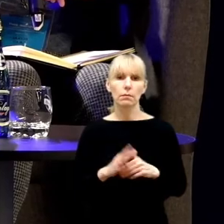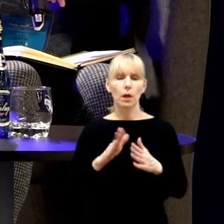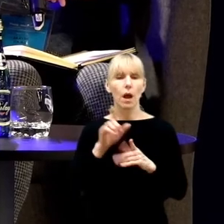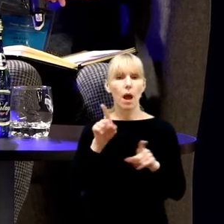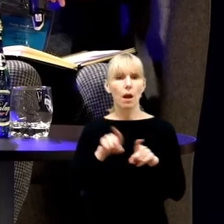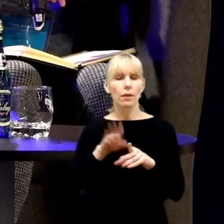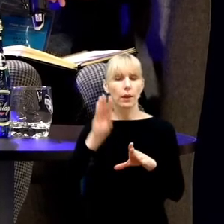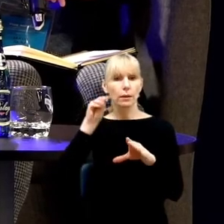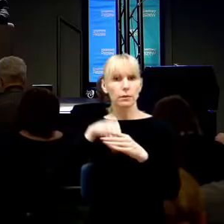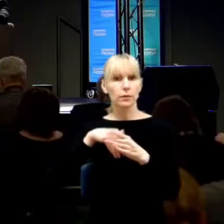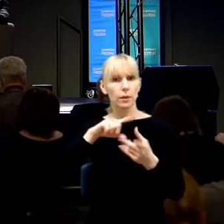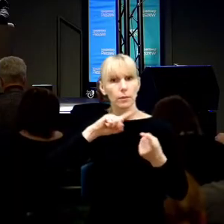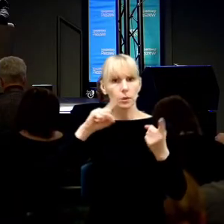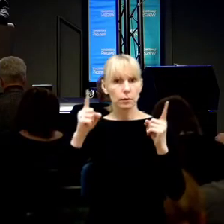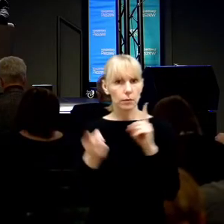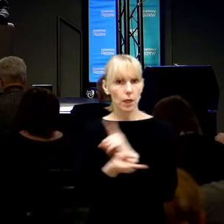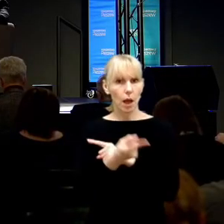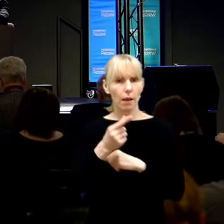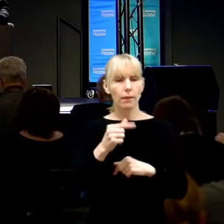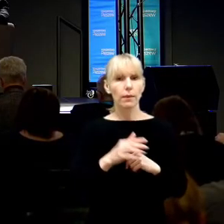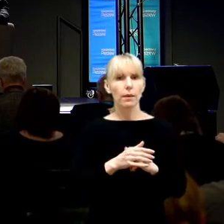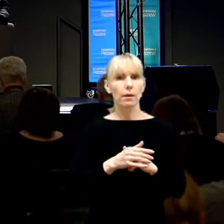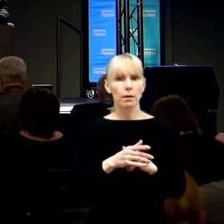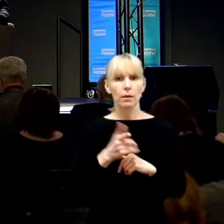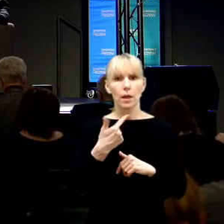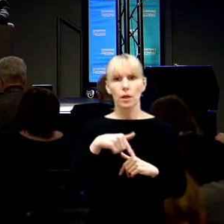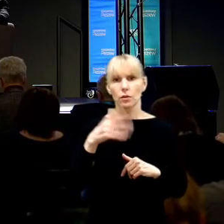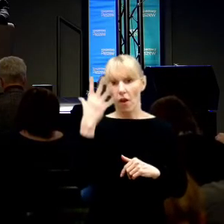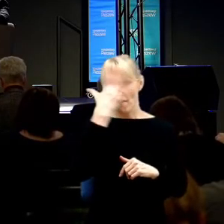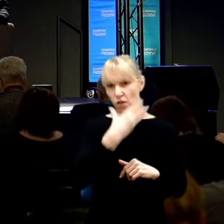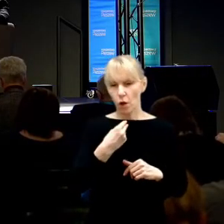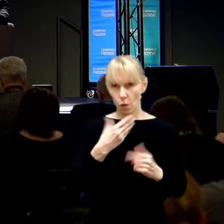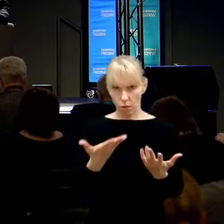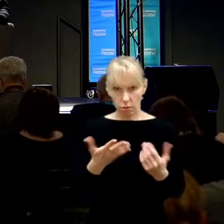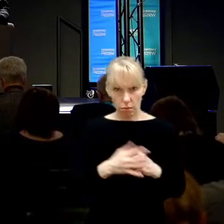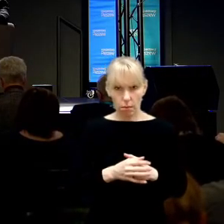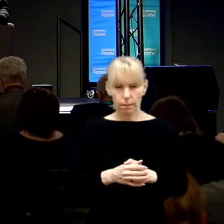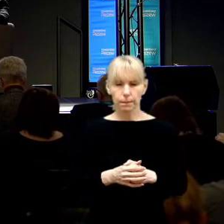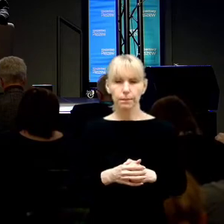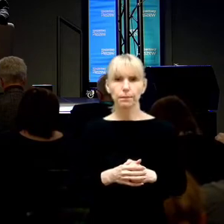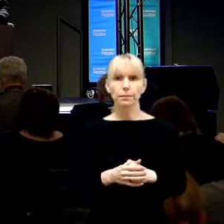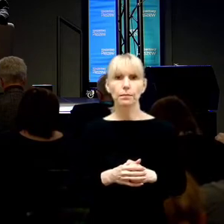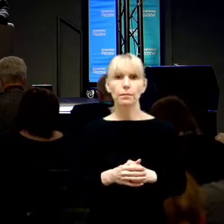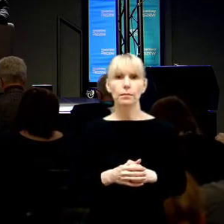Bardzo świetnym punktem narracyjnym